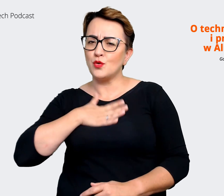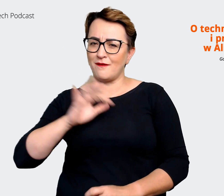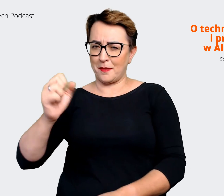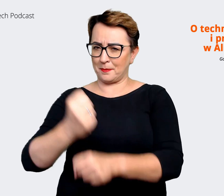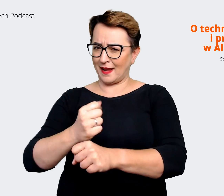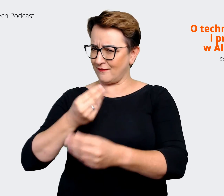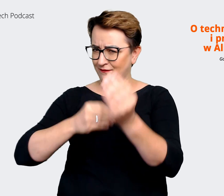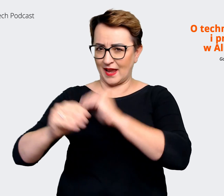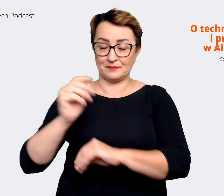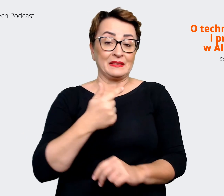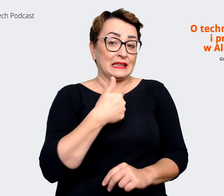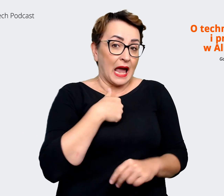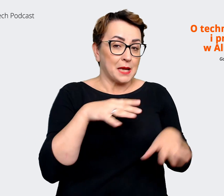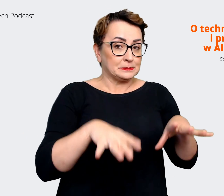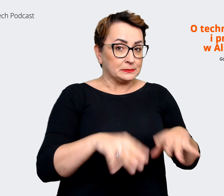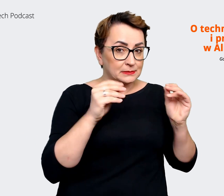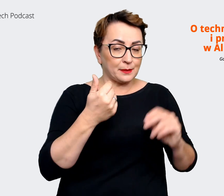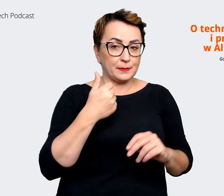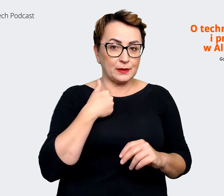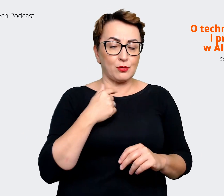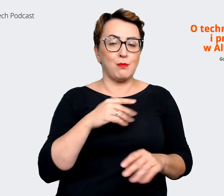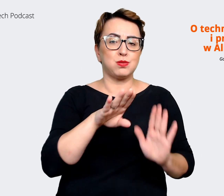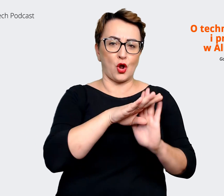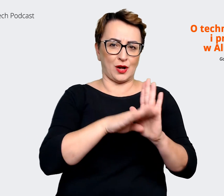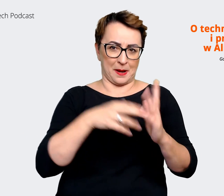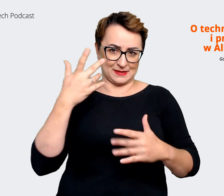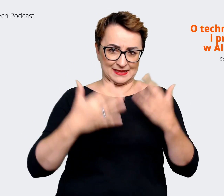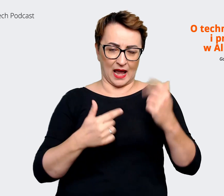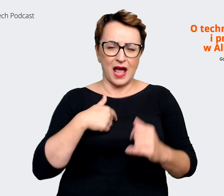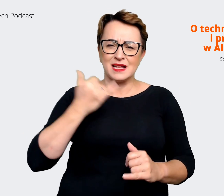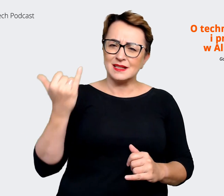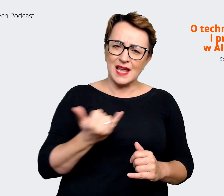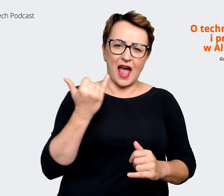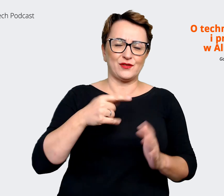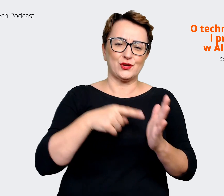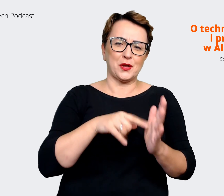Tomasz: Ja zaczynałem jako programista i zawsze to jakoś we mnie zostaje,